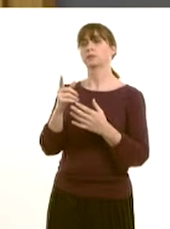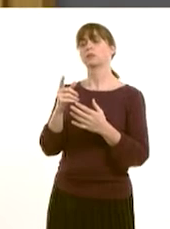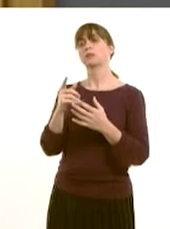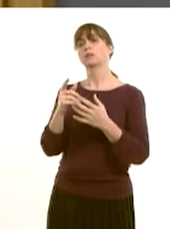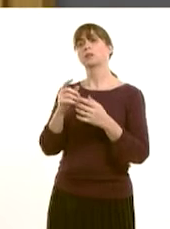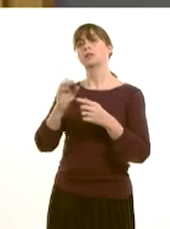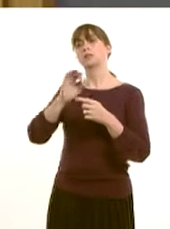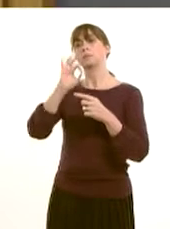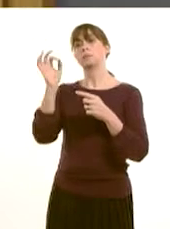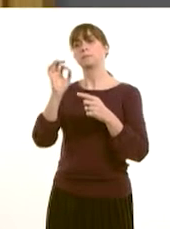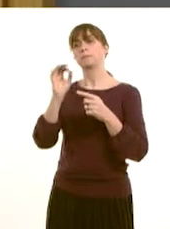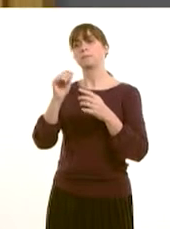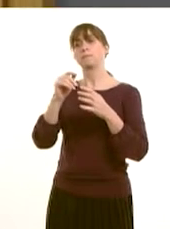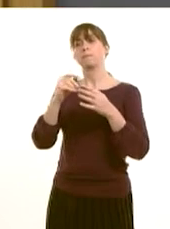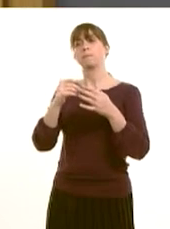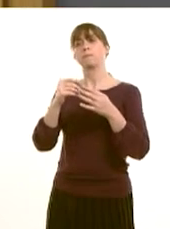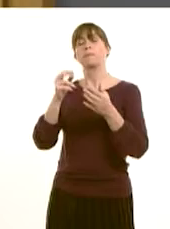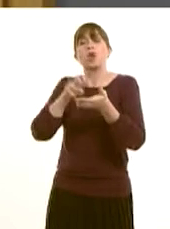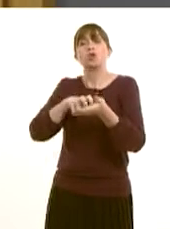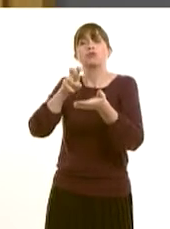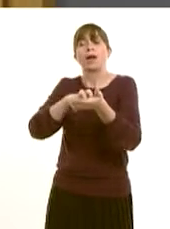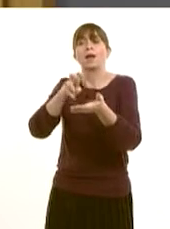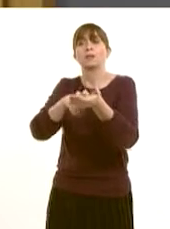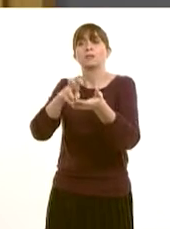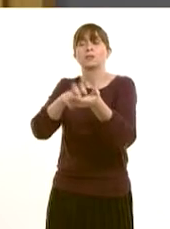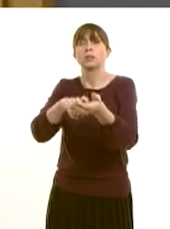llywodraeth Plaid Cymru yn deddfu i symud iír cyfeiriad yma.